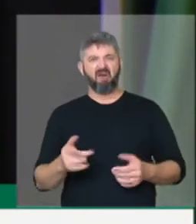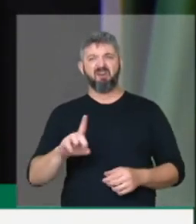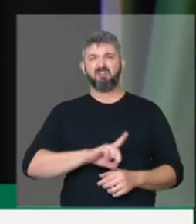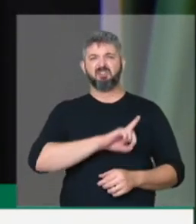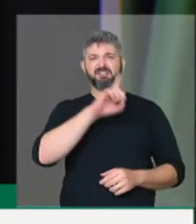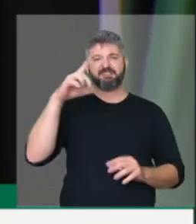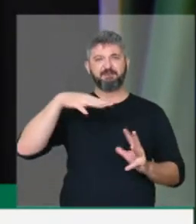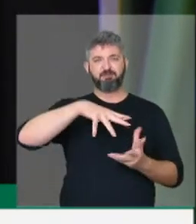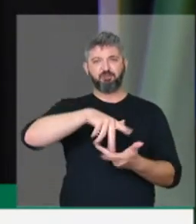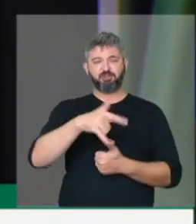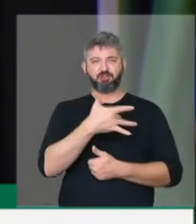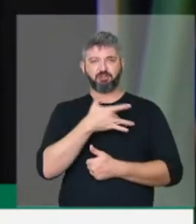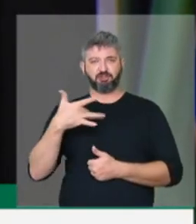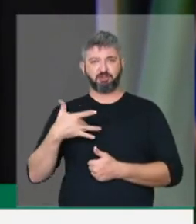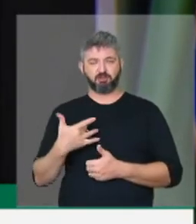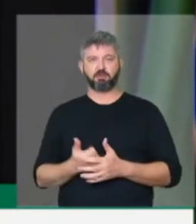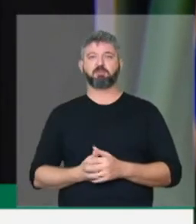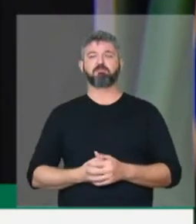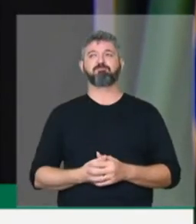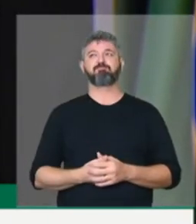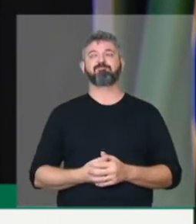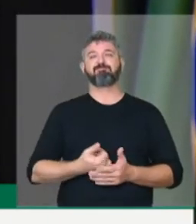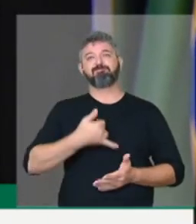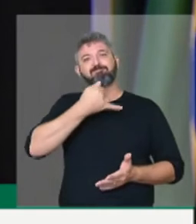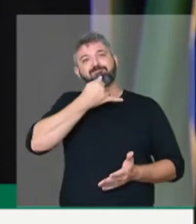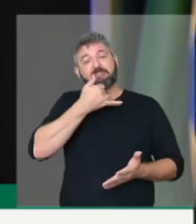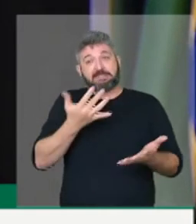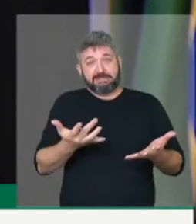PRESIDENTE, HOJE... É O DIA MUNDIAL DA SAÚDE, INFELIZMENTE, TEMOS MUITO